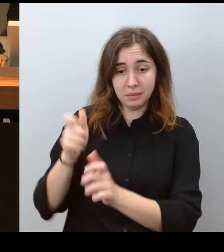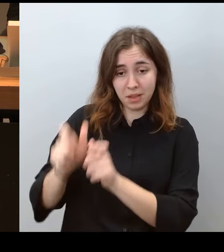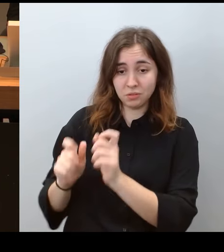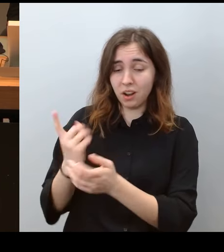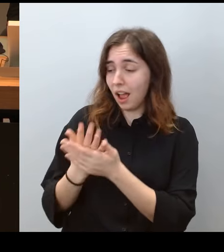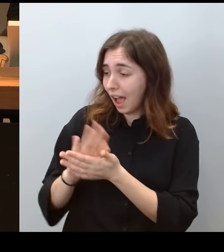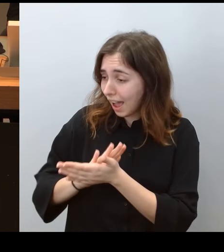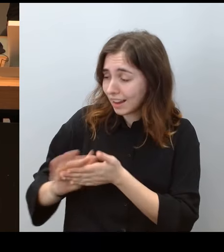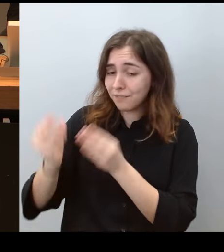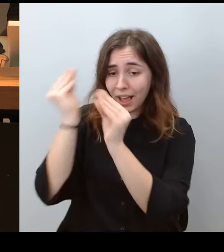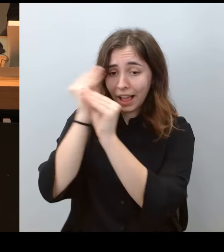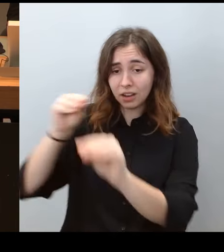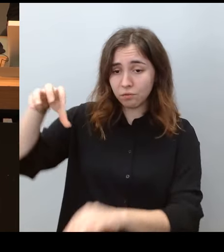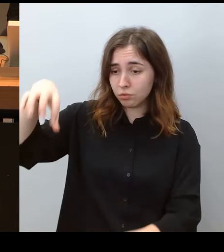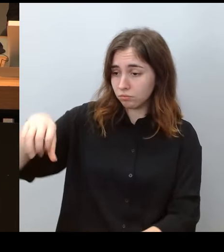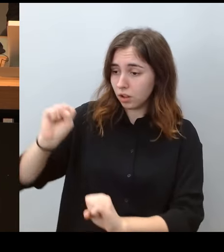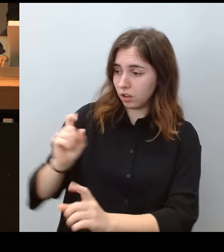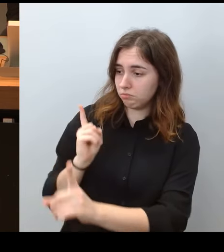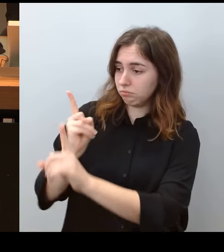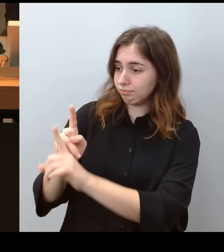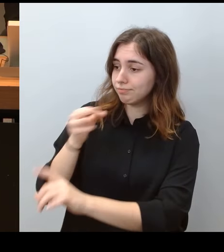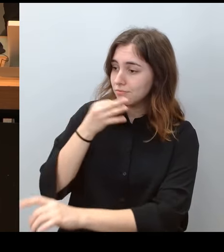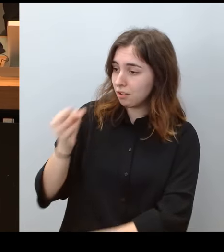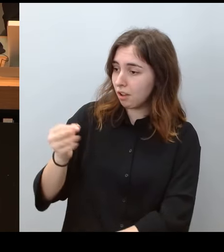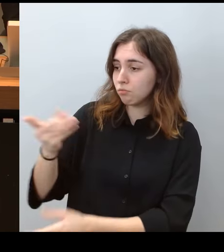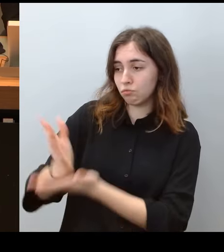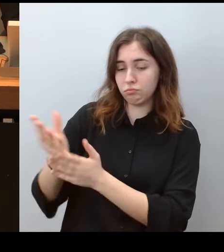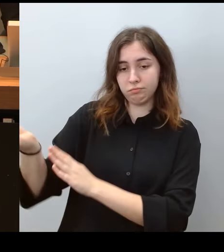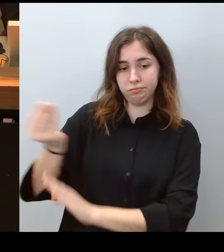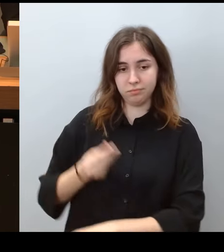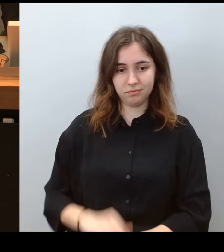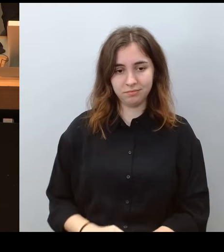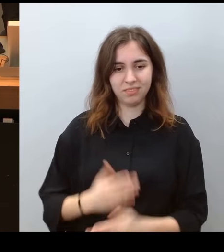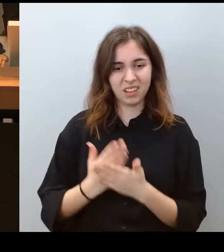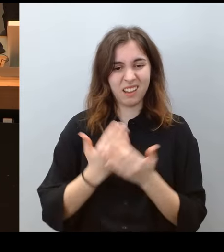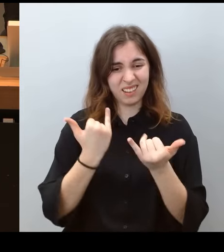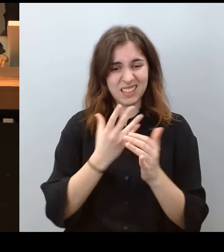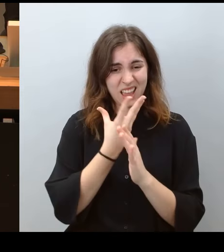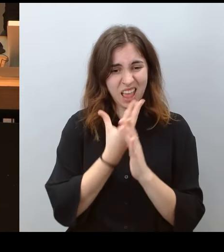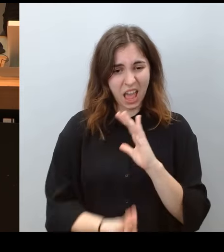Wie kam man im Herbst 2022 nur auf die Idee, dieses einfache Verfahren